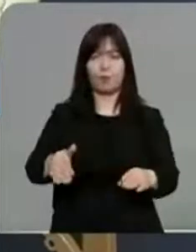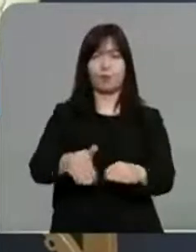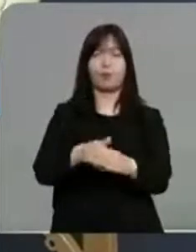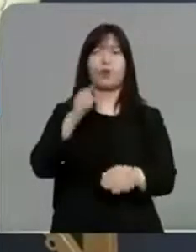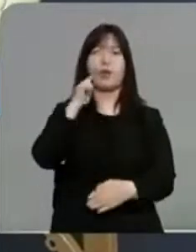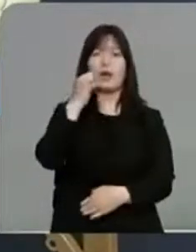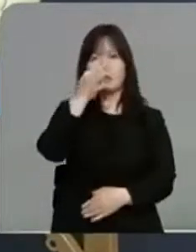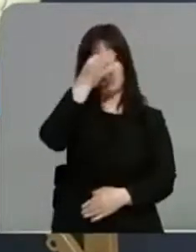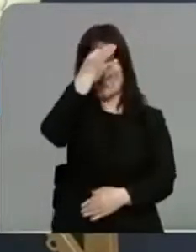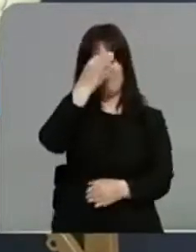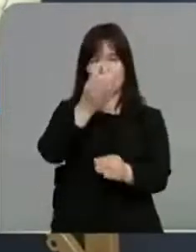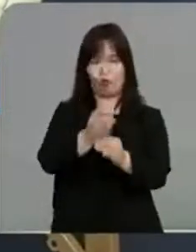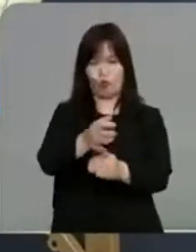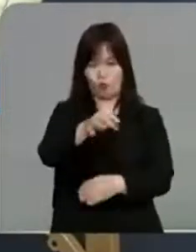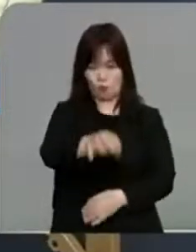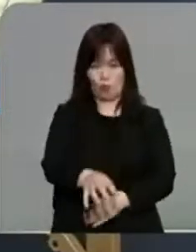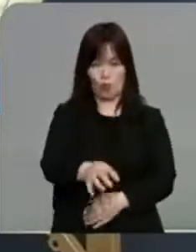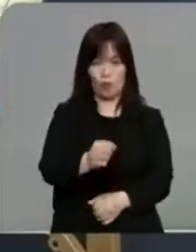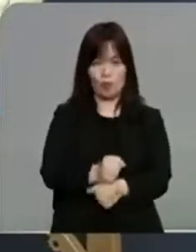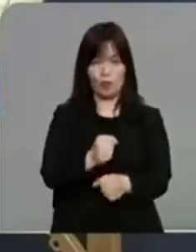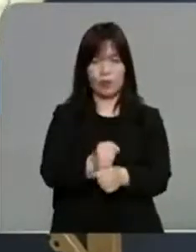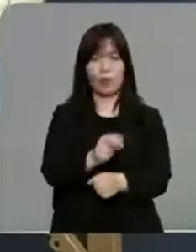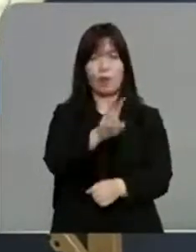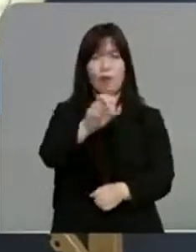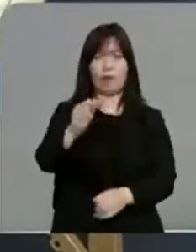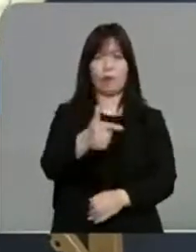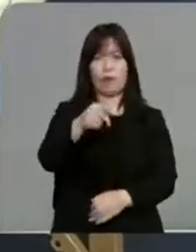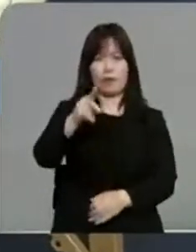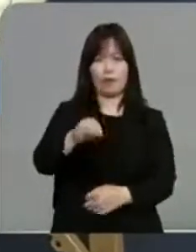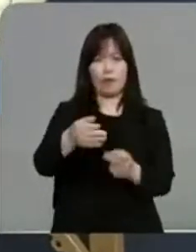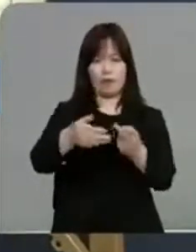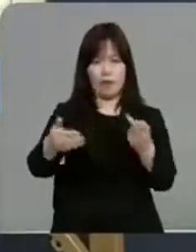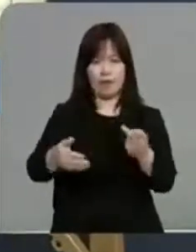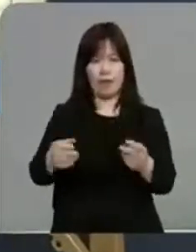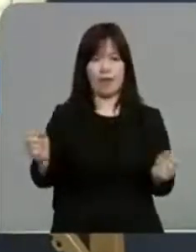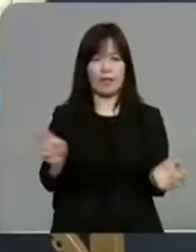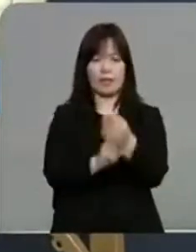예술의 중심지를 만들어 만경강의 기적을 만드는 게 제 꿈입니다.